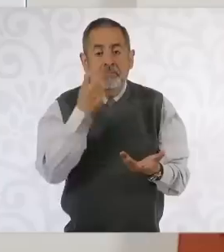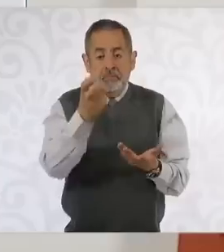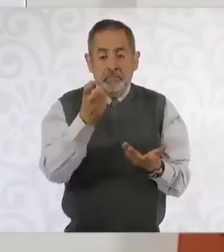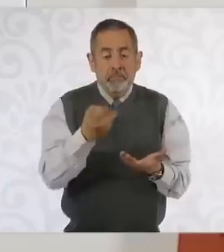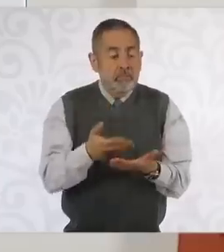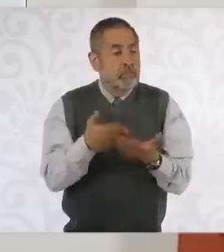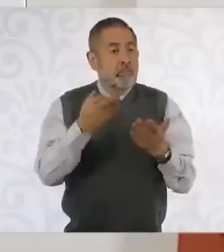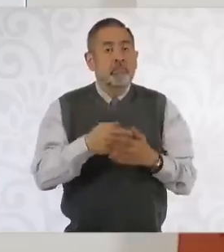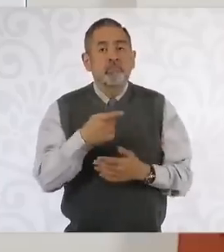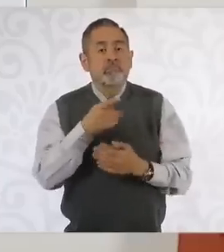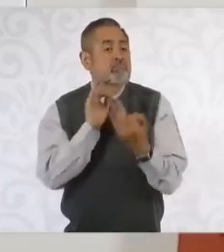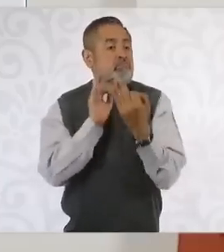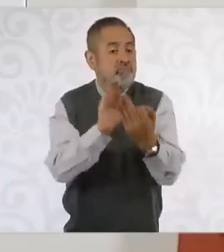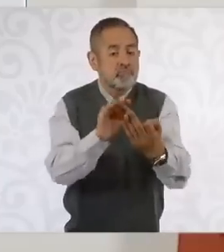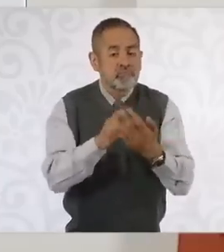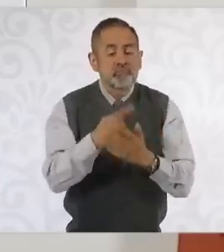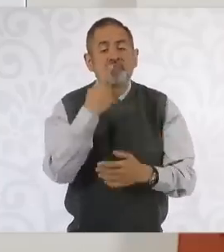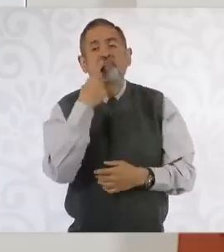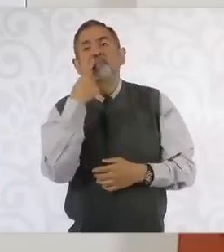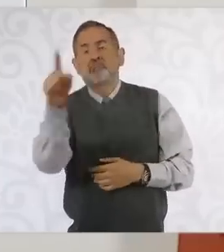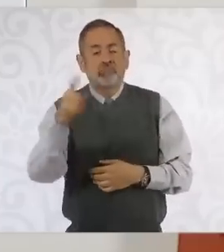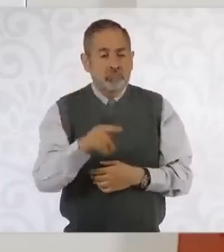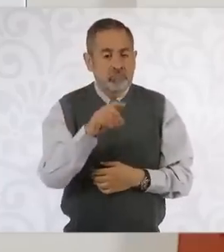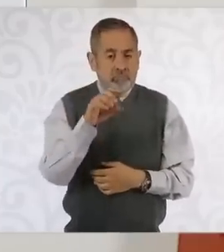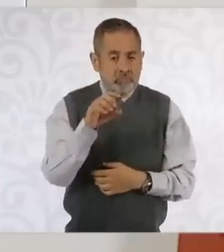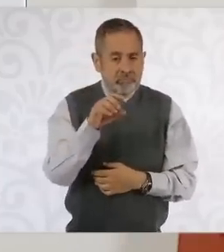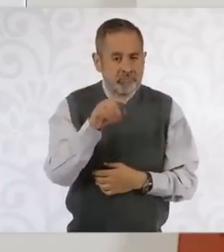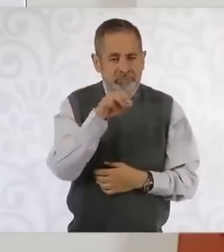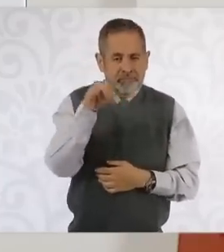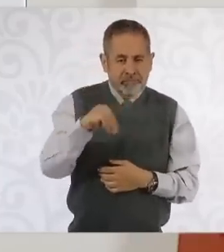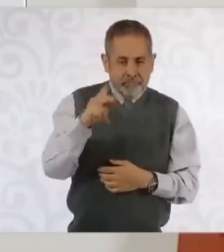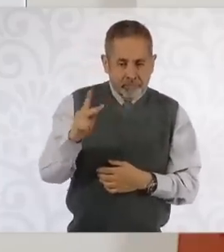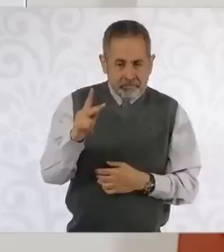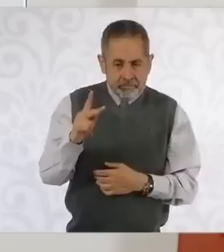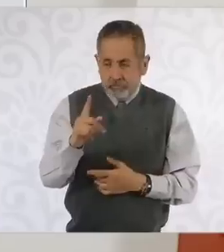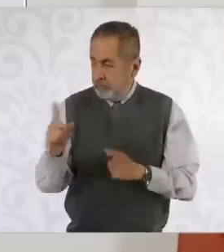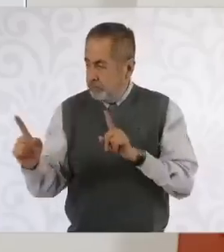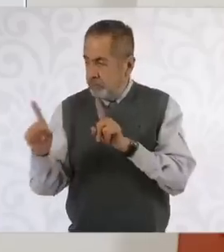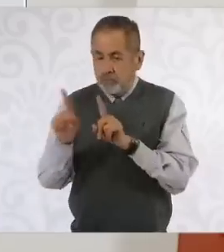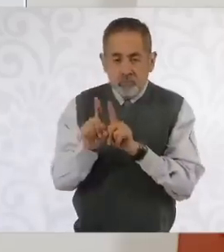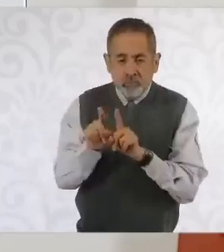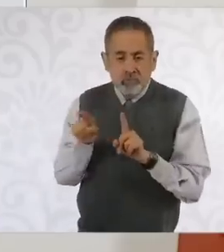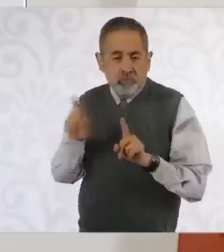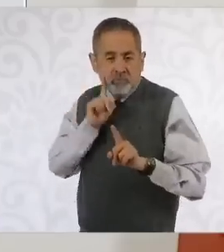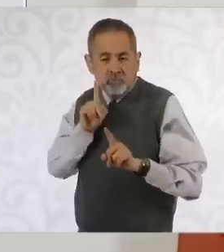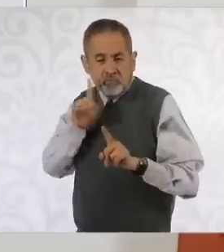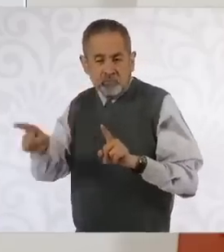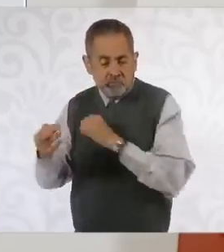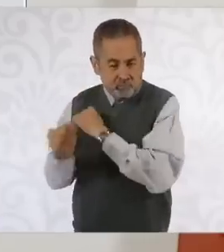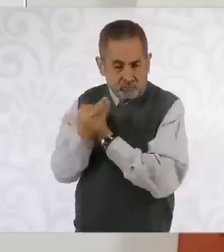un ministerio público pues que haya una mujer que defienda la mujer que está s a veces se va